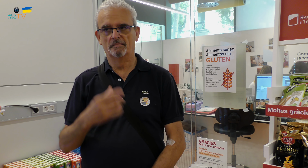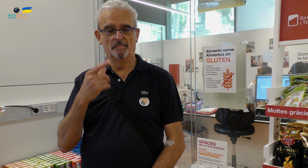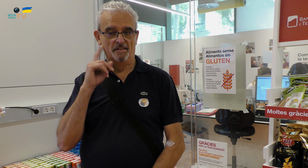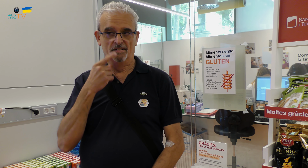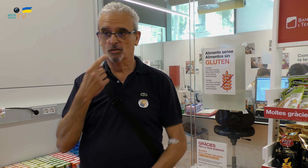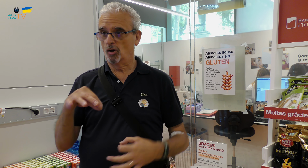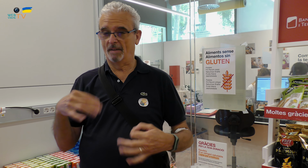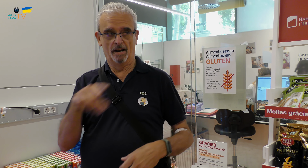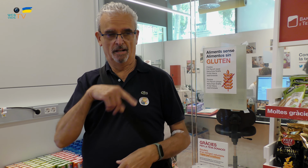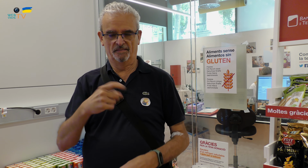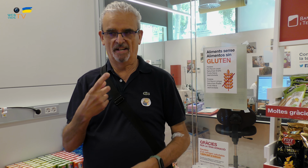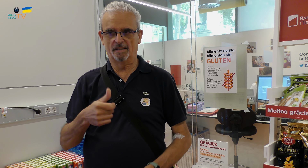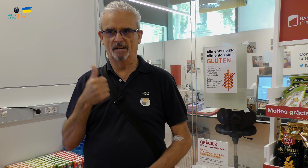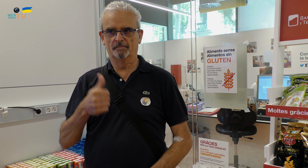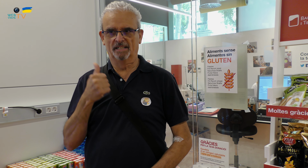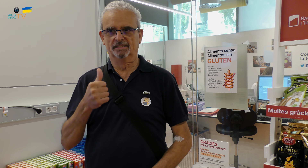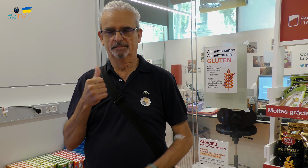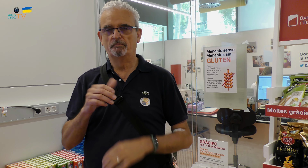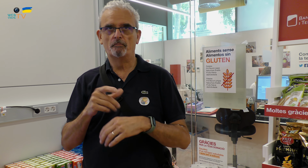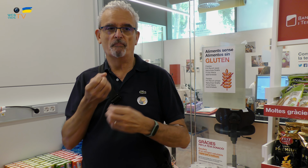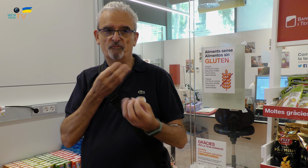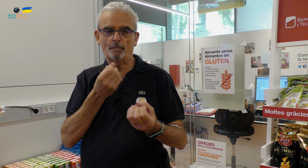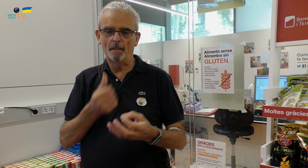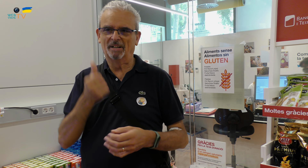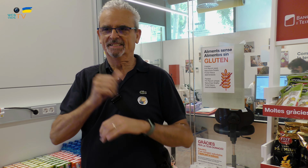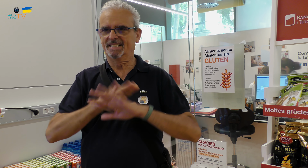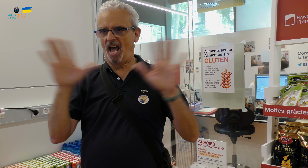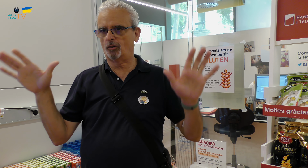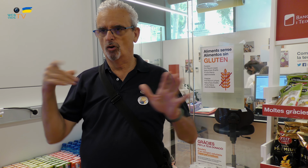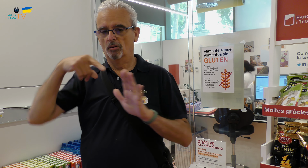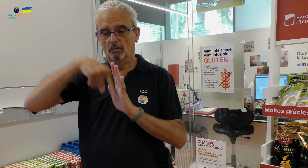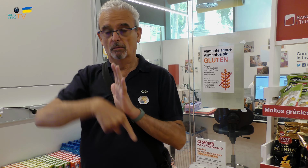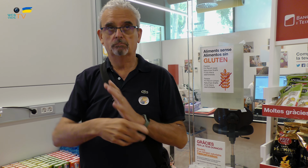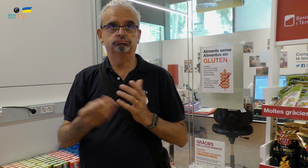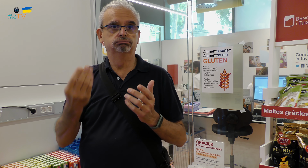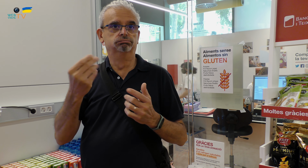A les persones sordes els falta més informació, de manera més clara i amb més profunditat